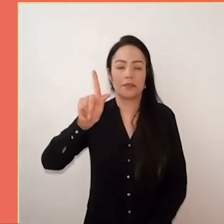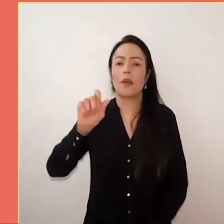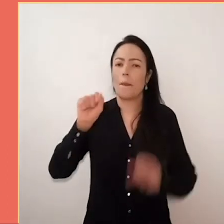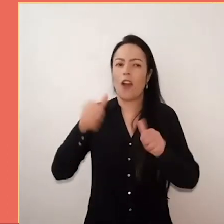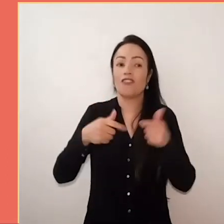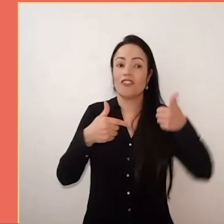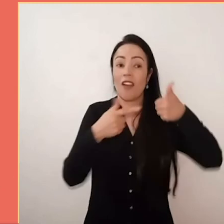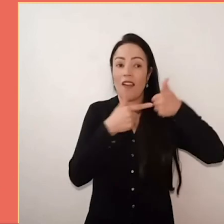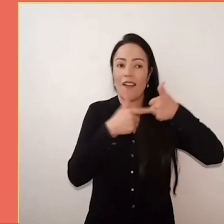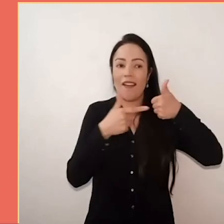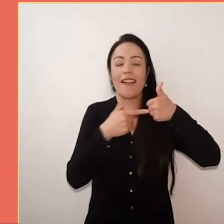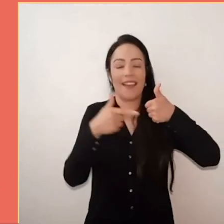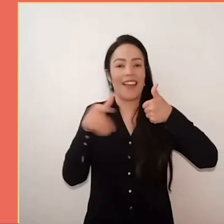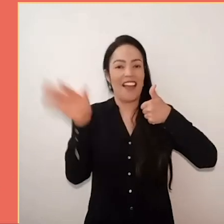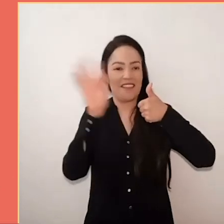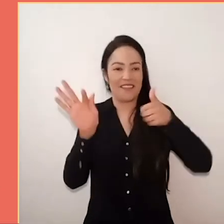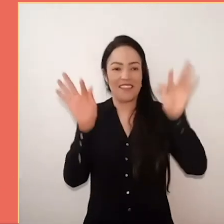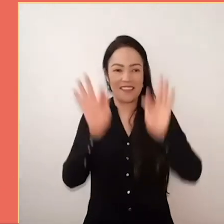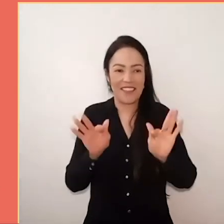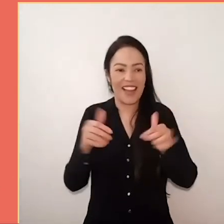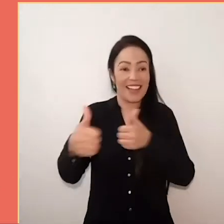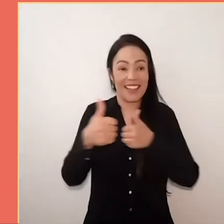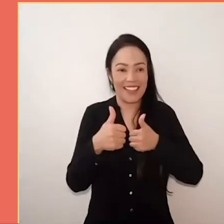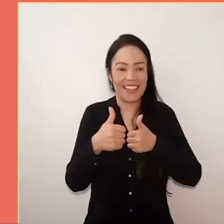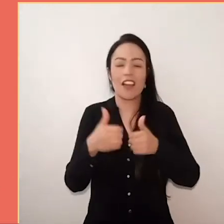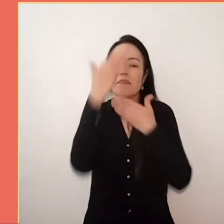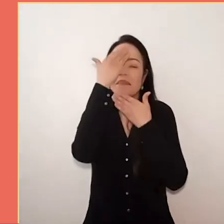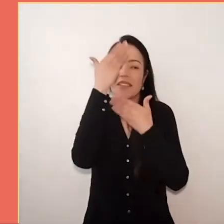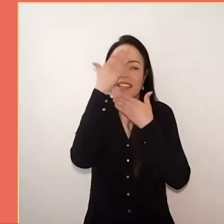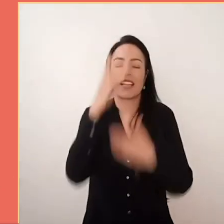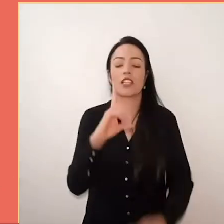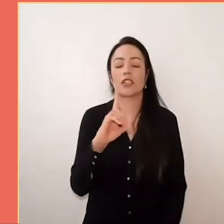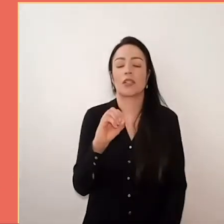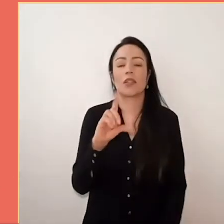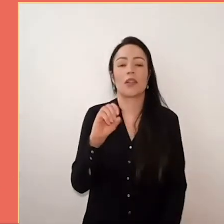ser feliz com vocês nos seguindo também. Muito obrigada, Dolores, muita gratidão a você, à Tereza,